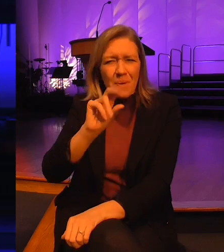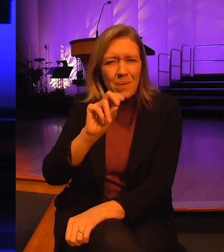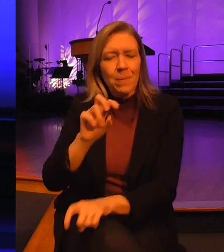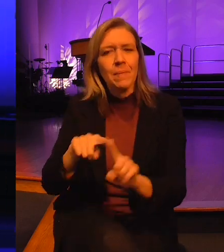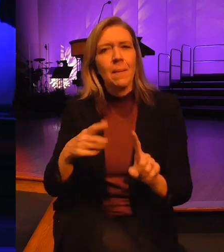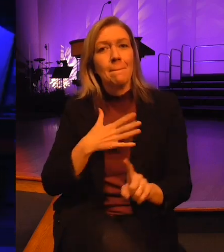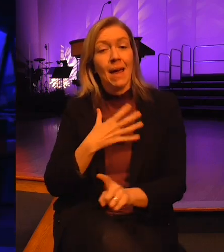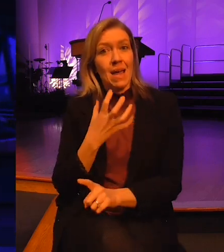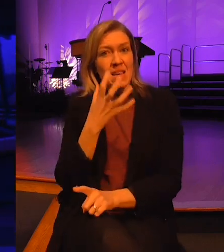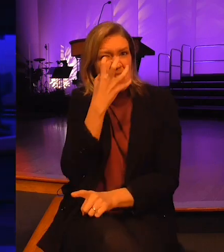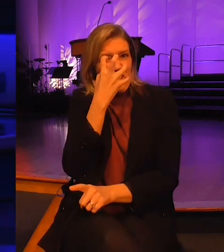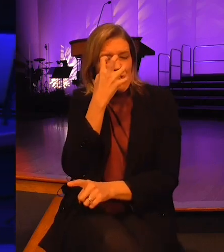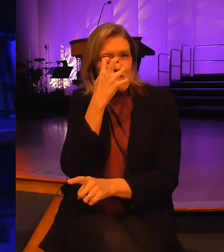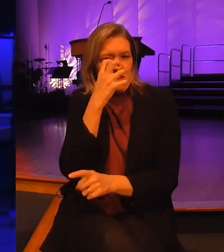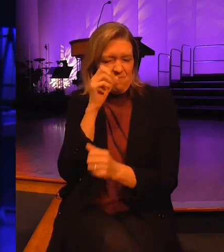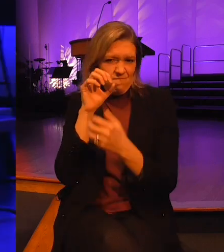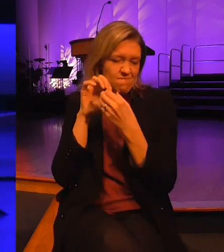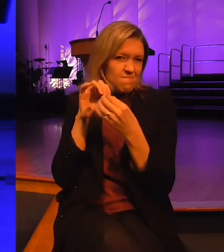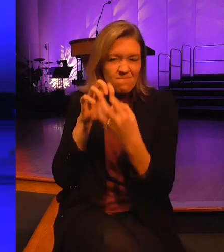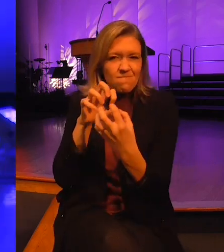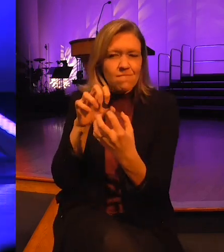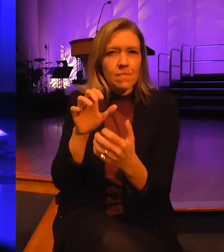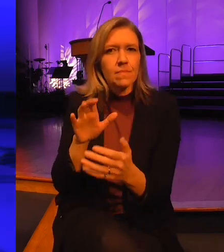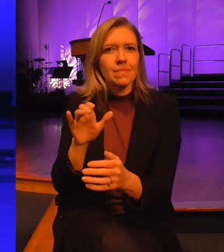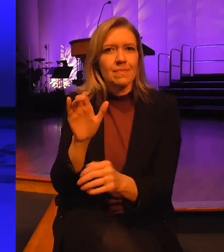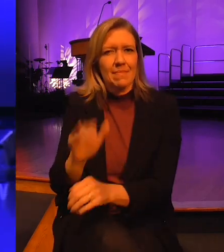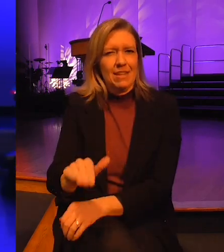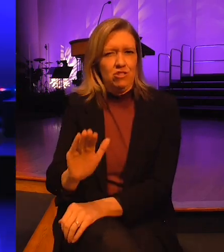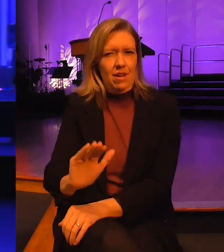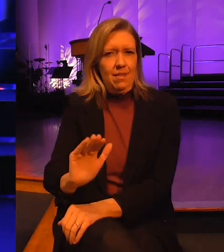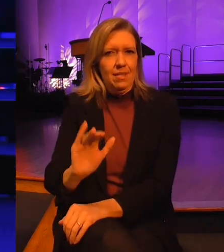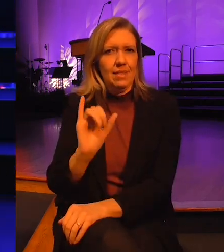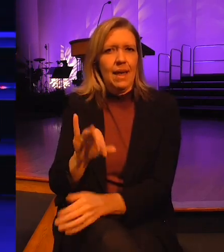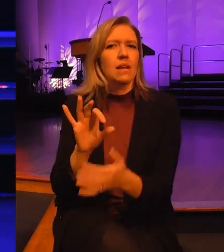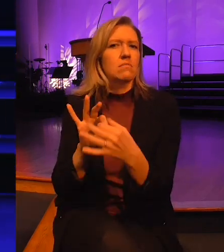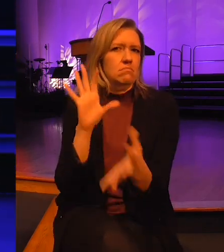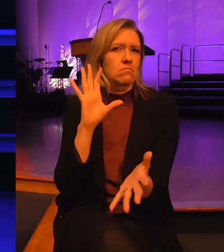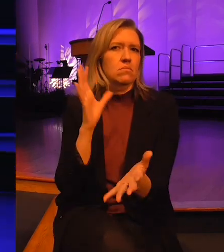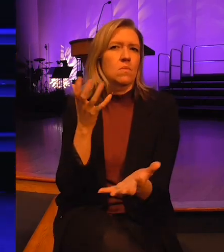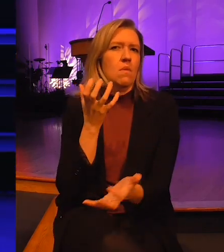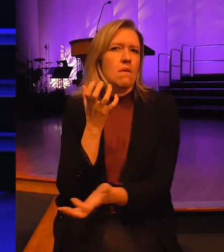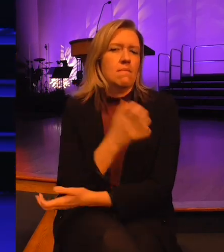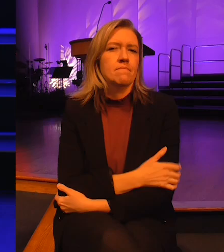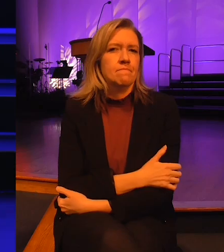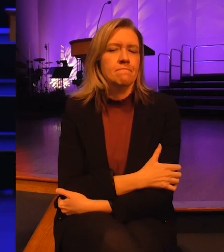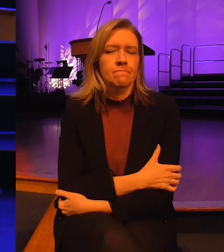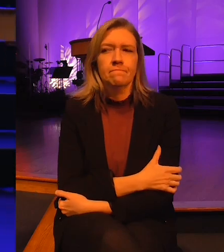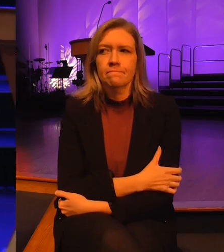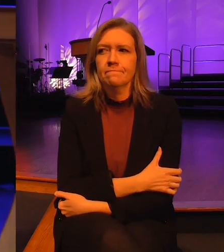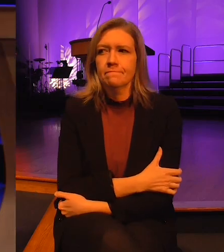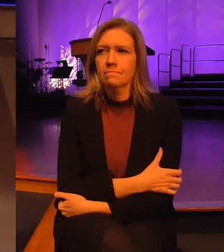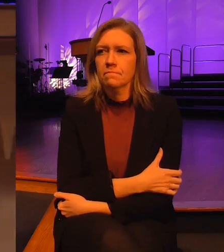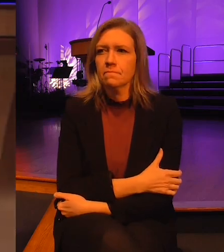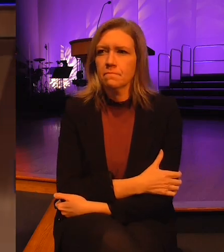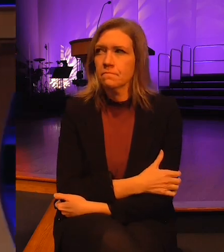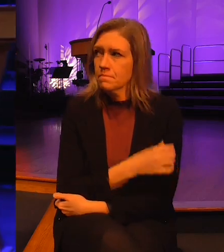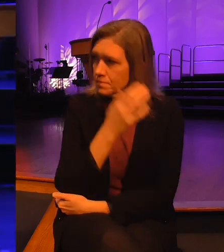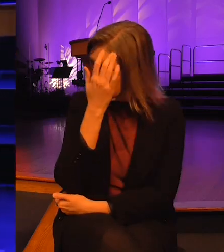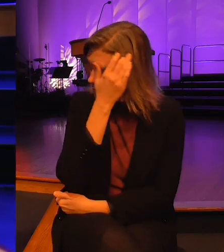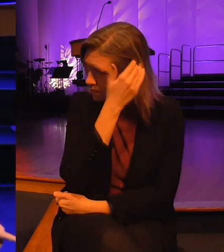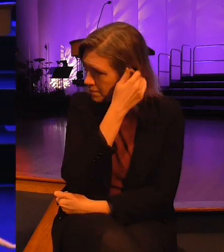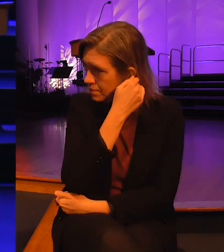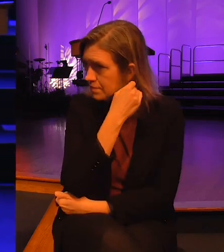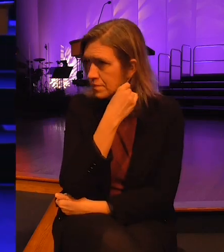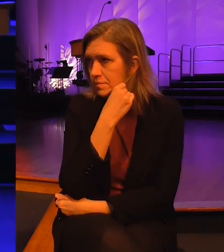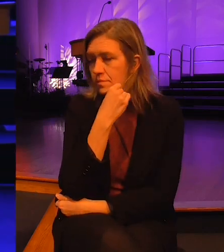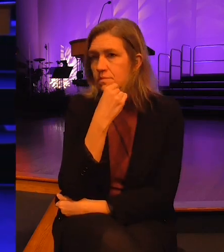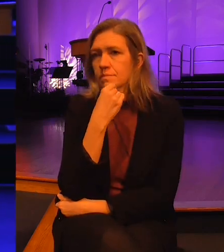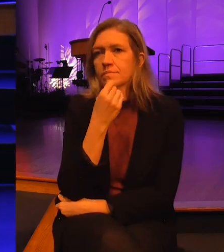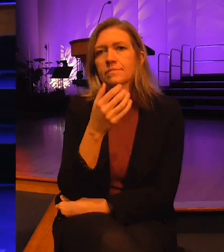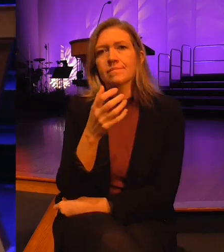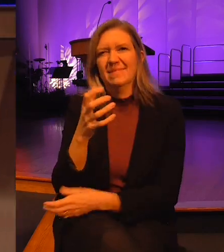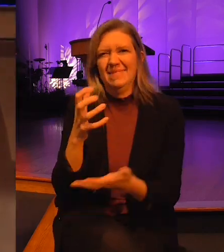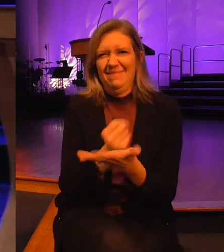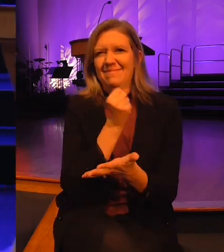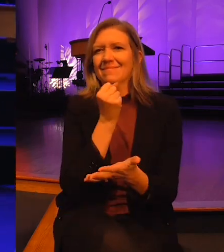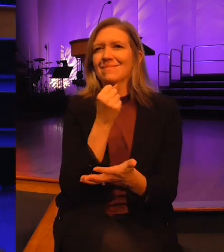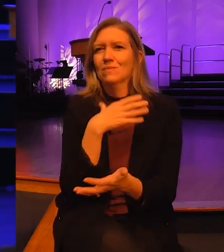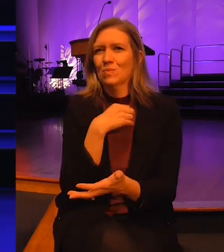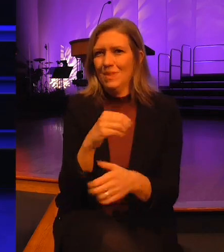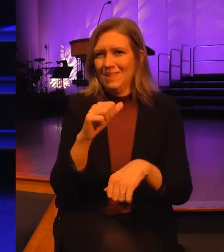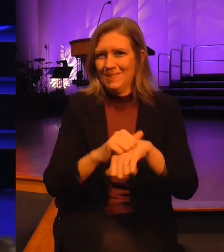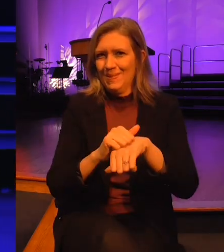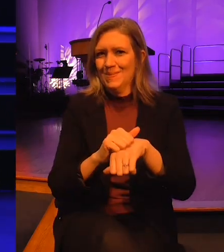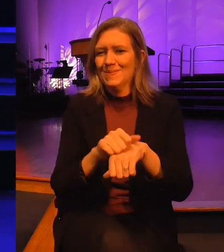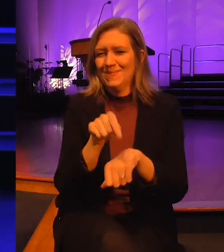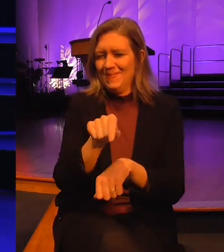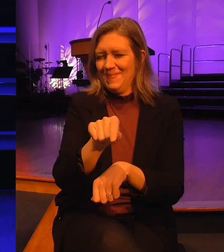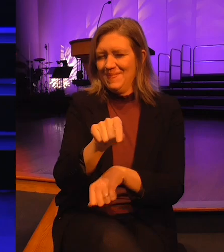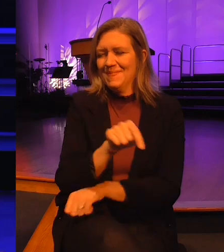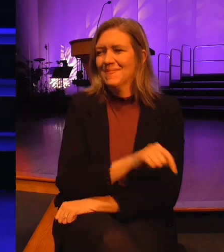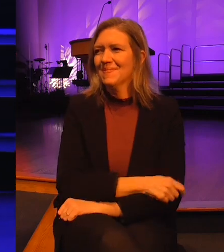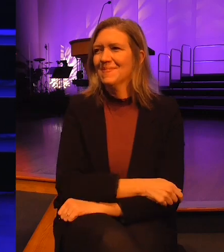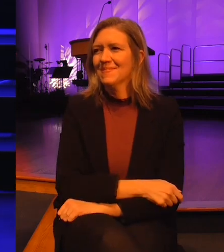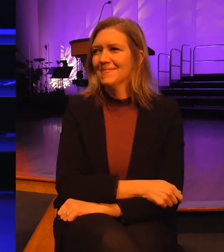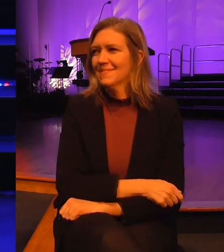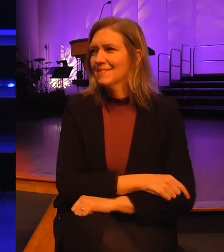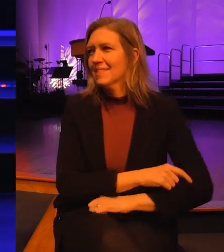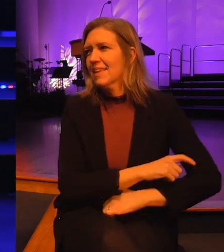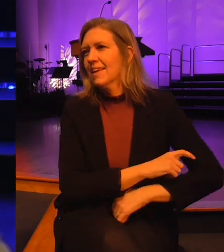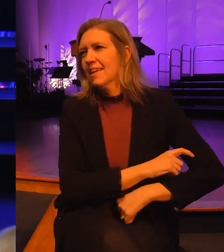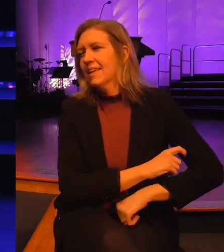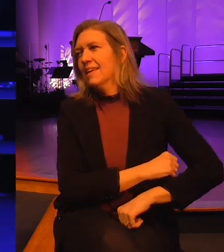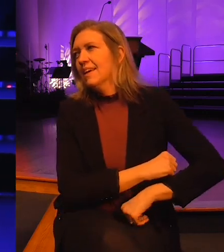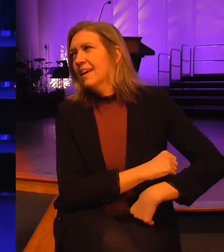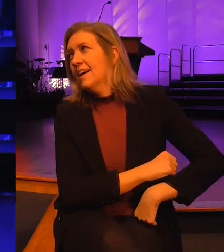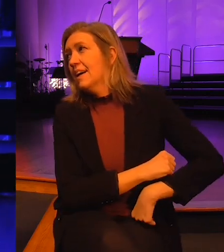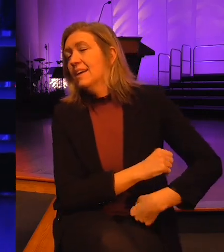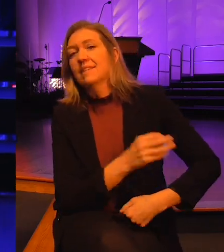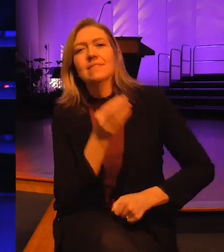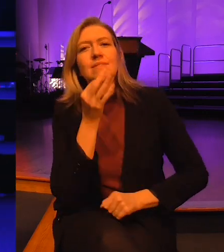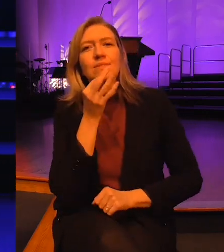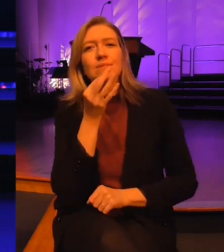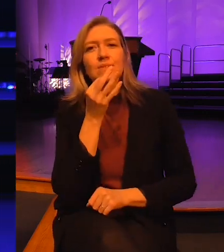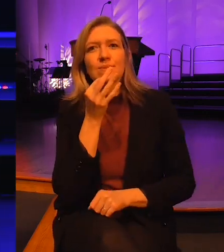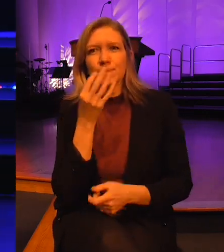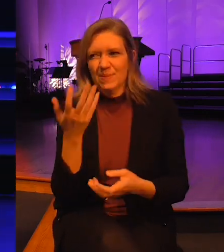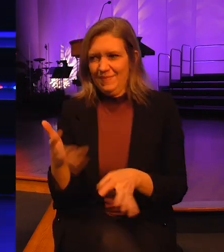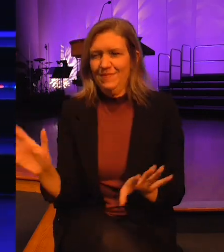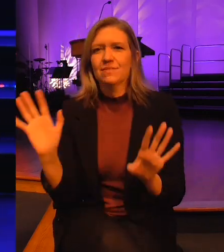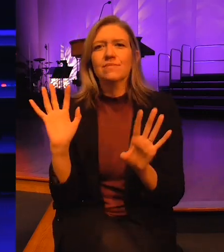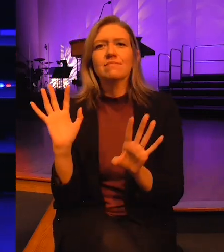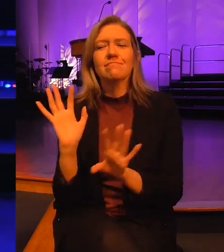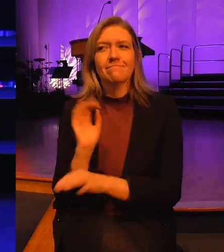cierto, oh sí, ven a buscar tu piedra blanca, está bien, ya casi llegamos, así que siéntete libre